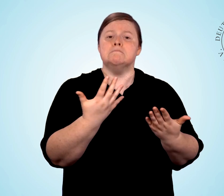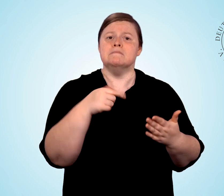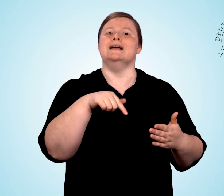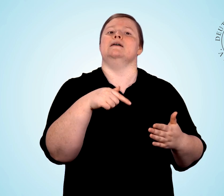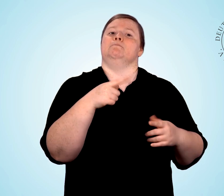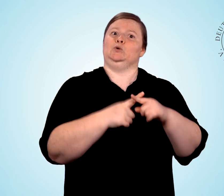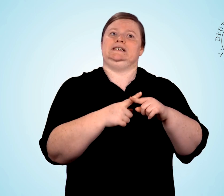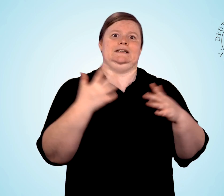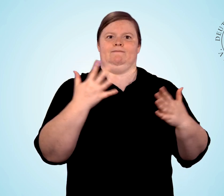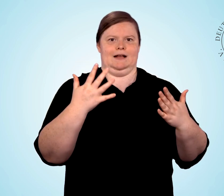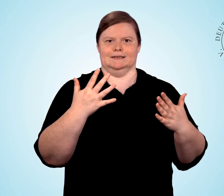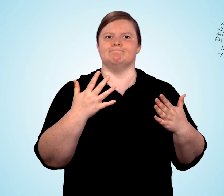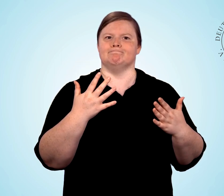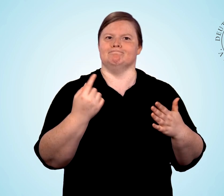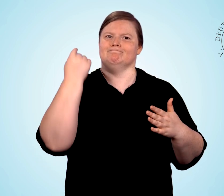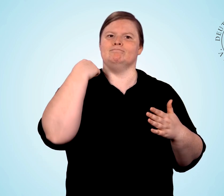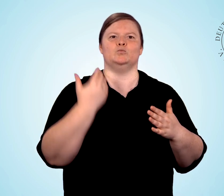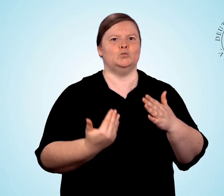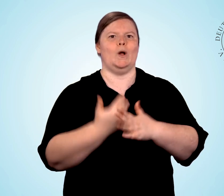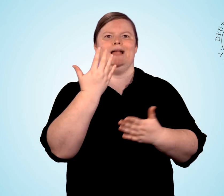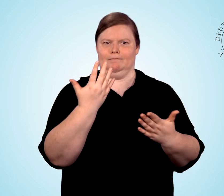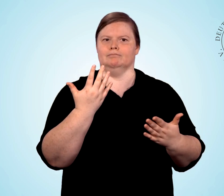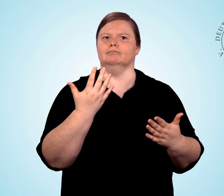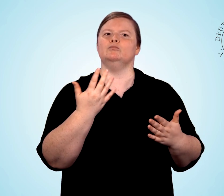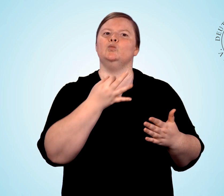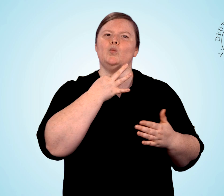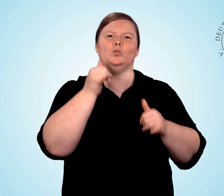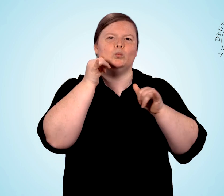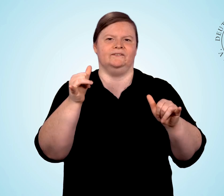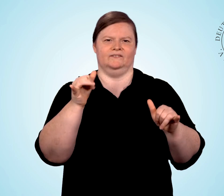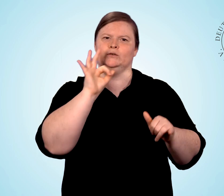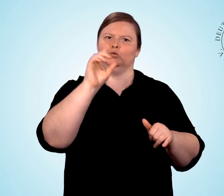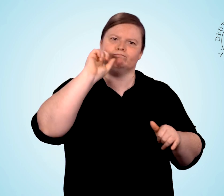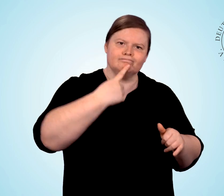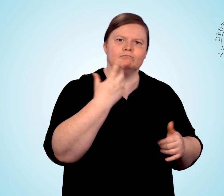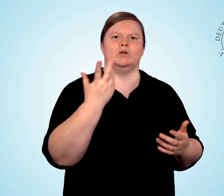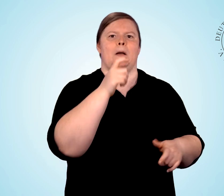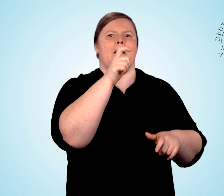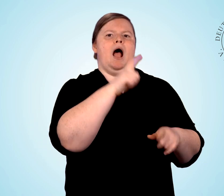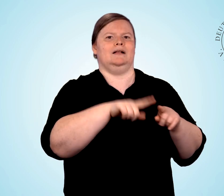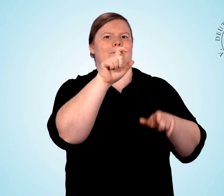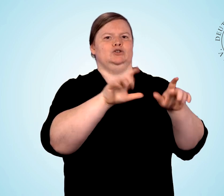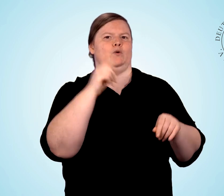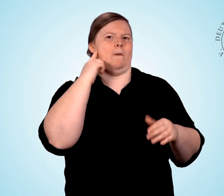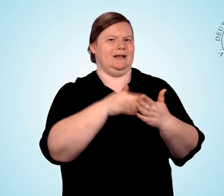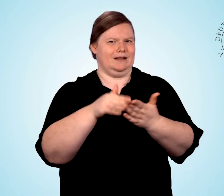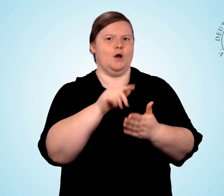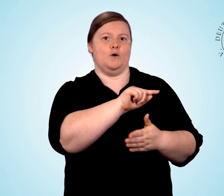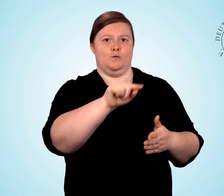Es gibt bei dem Notruf für Gehörlose und andere Menschen mit Hörbehinderungen